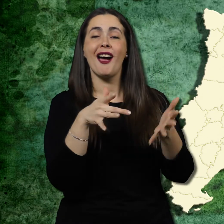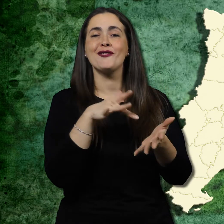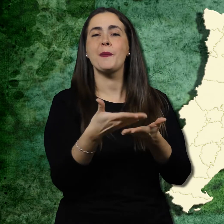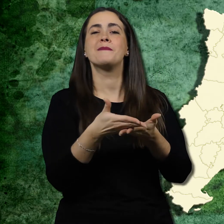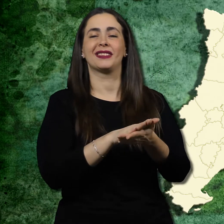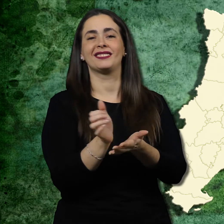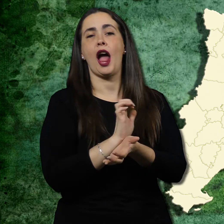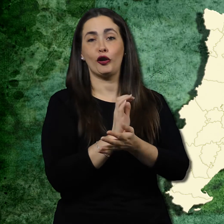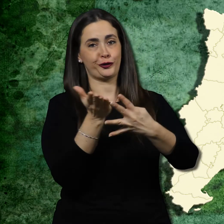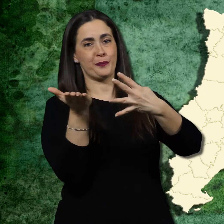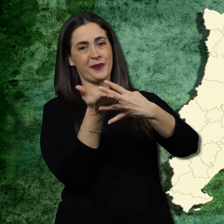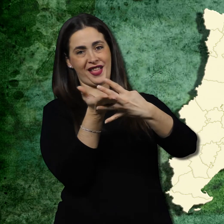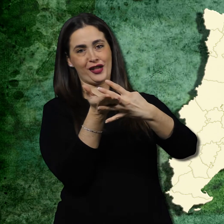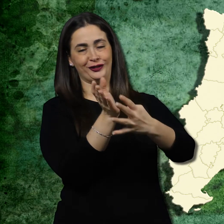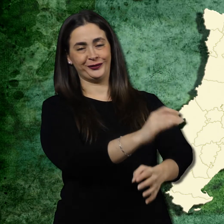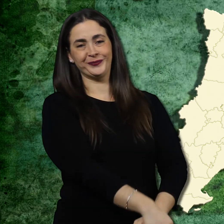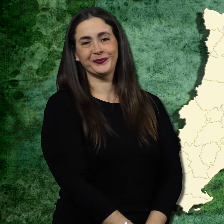Festa major: a mitjans del mes d’agost.